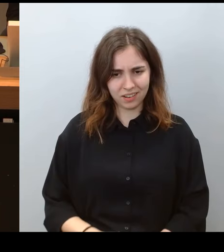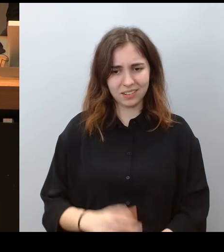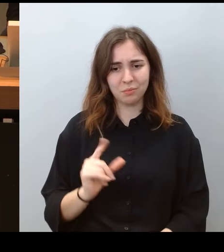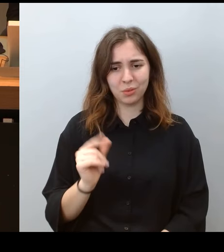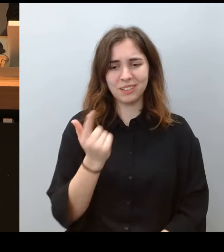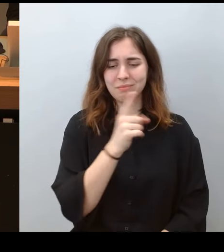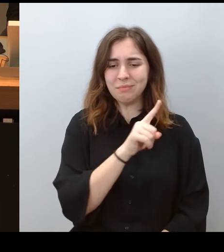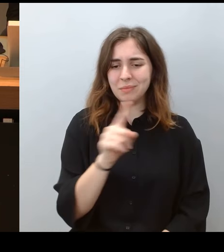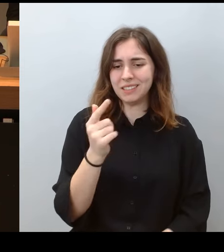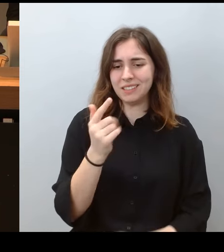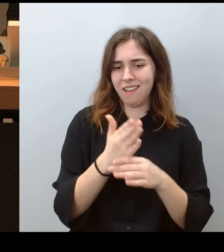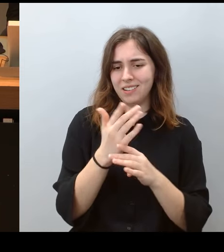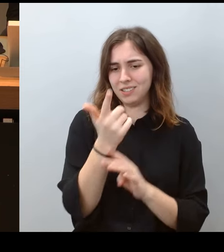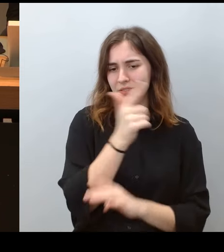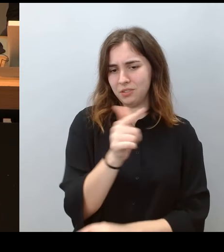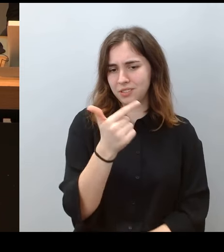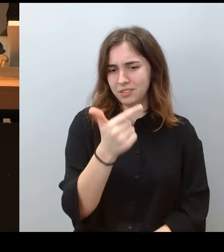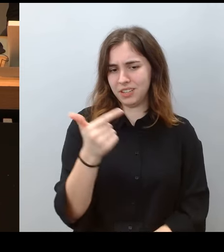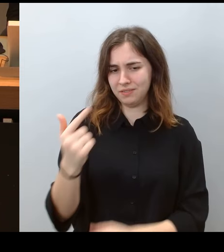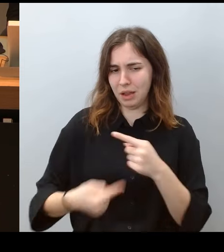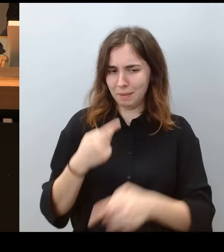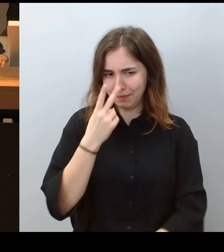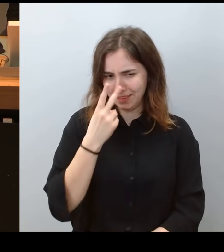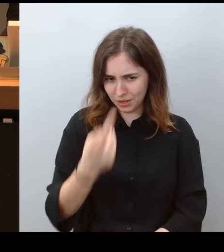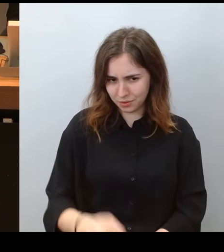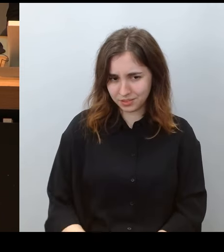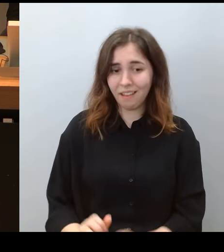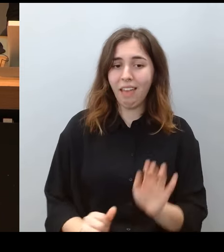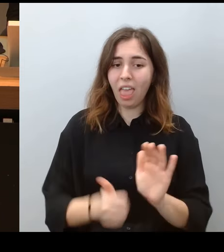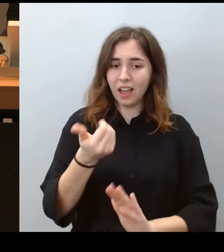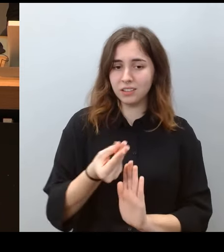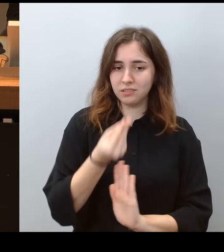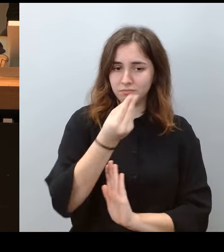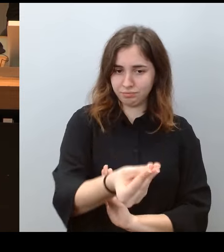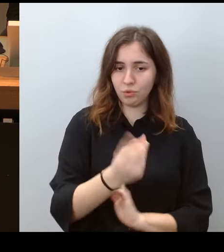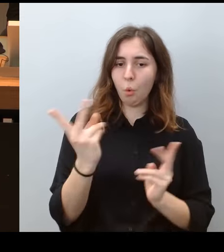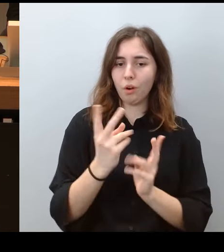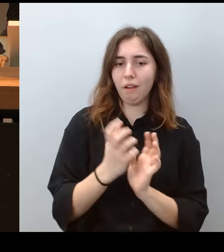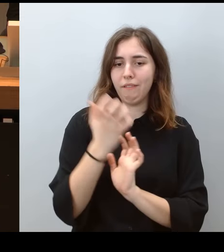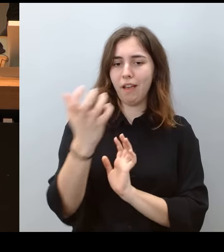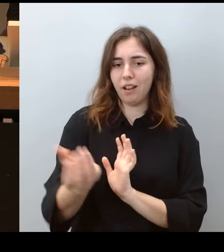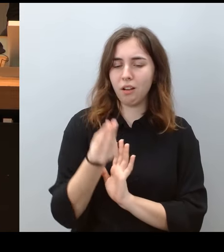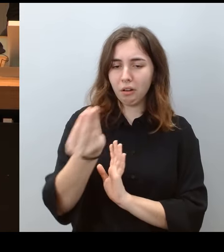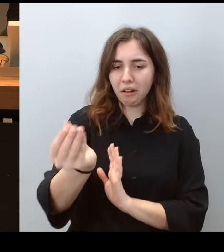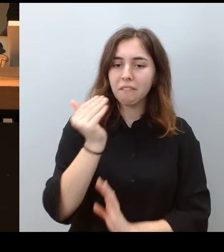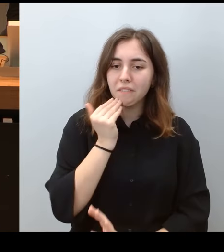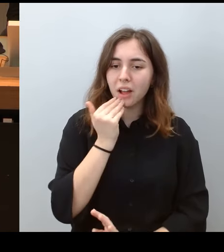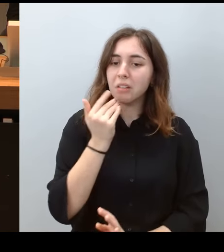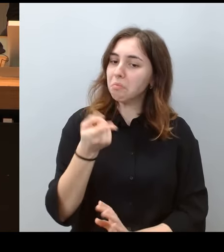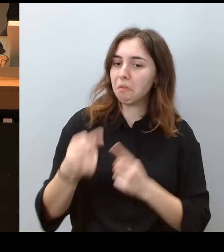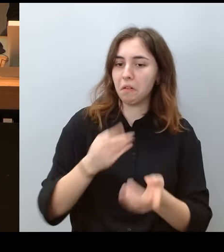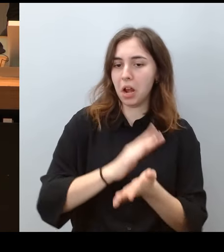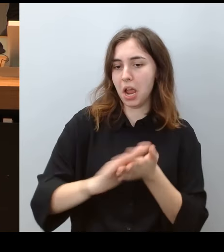Die erste Ausstellung sowie die Verlängerung des Berlin Passes erfolgte in einem einfachen Verfahren für alle Personenkreise